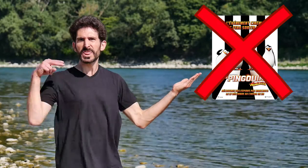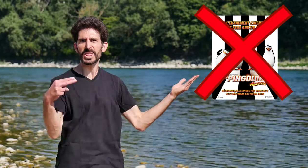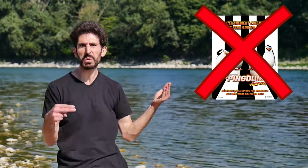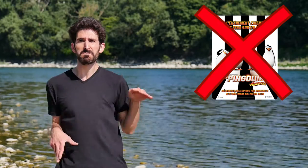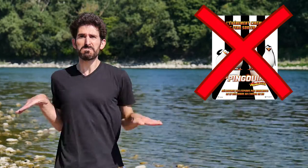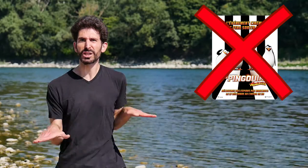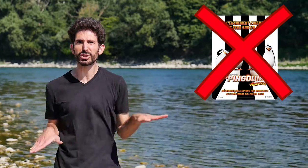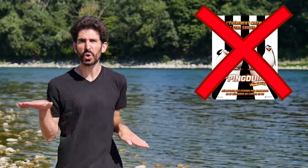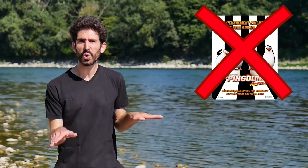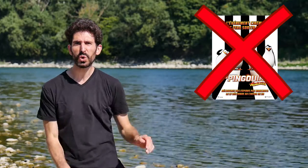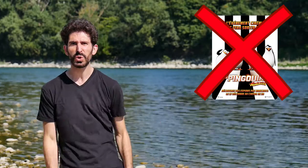Non, c'est un manchot.